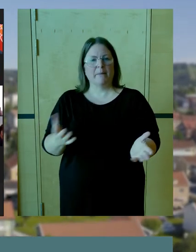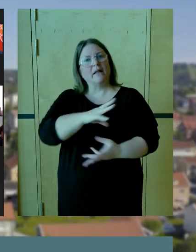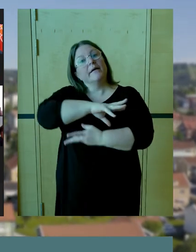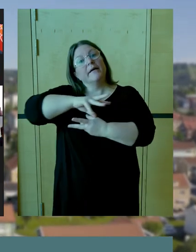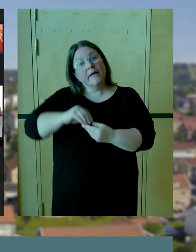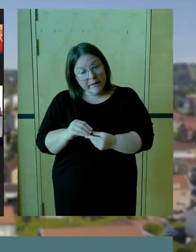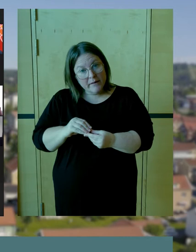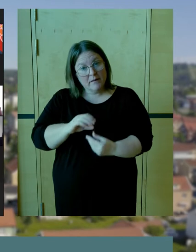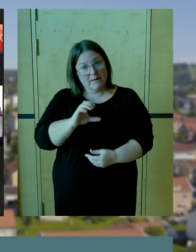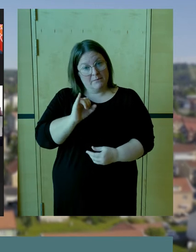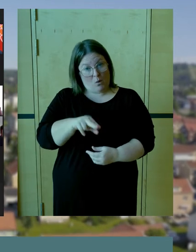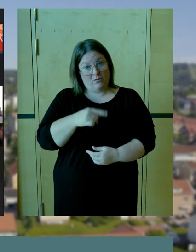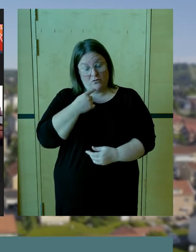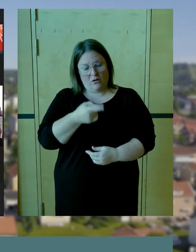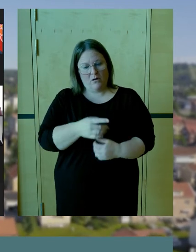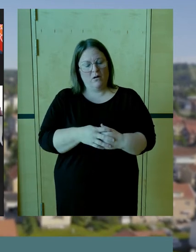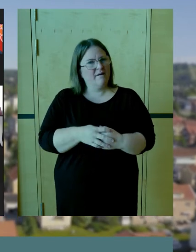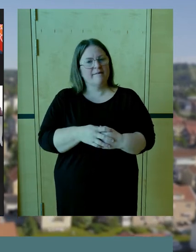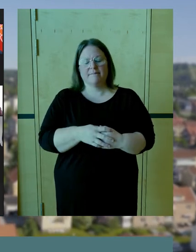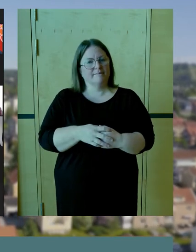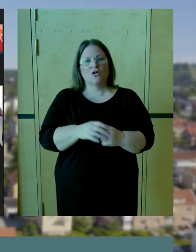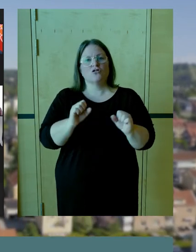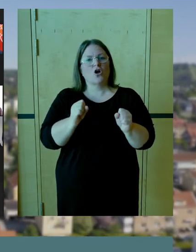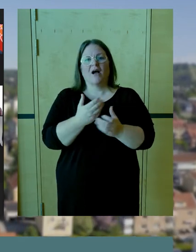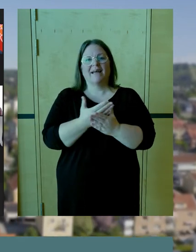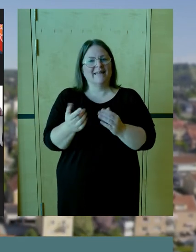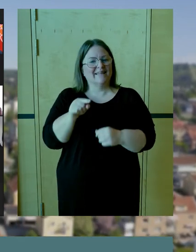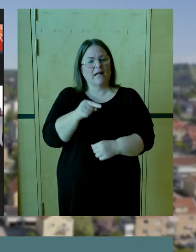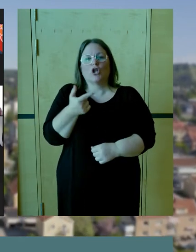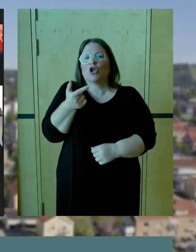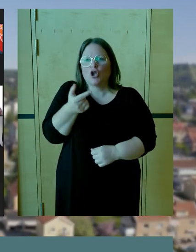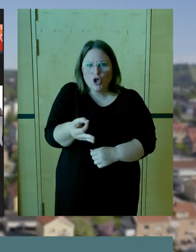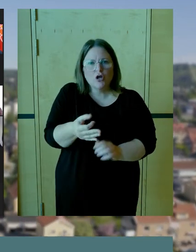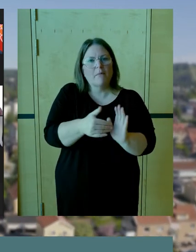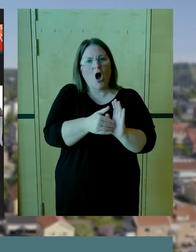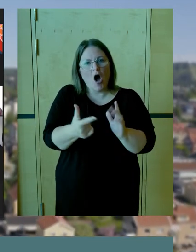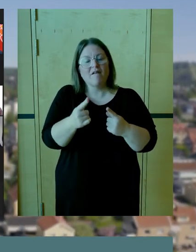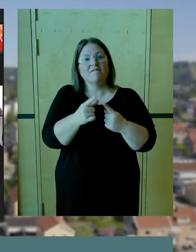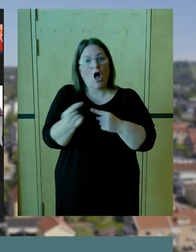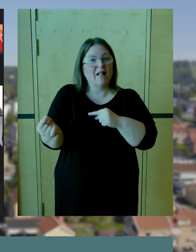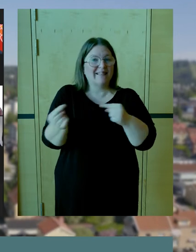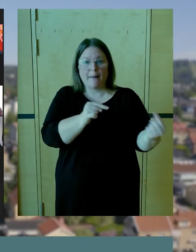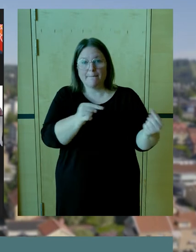Vi ska inte ha den här typen av Val debatt King omsorgsboende men det kanske